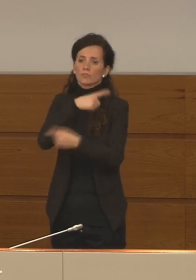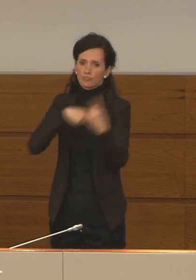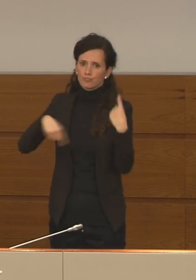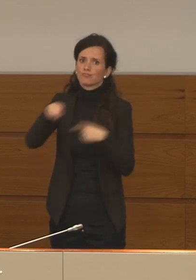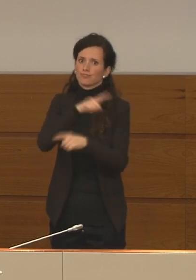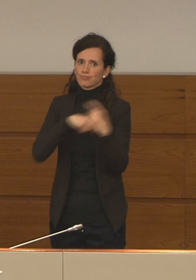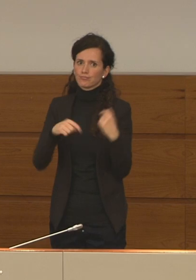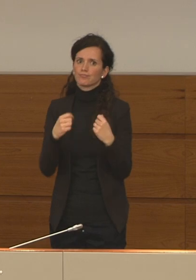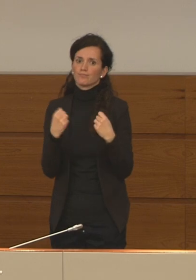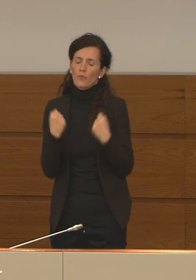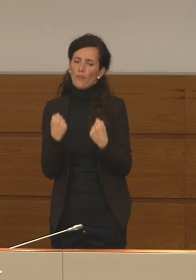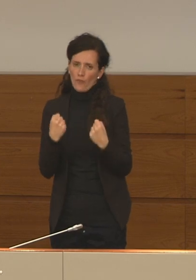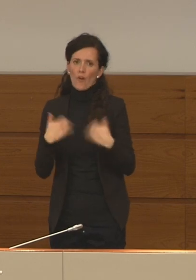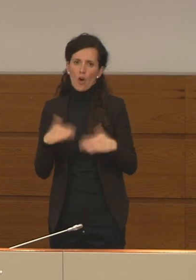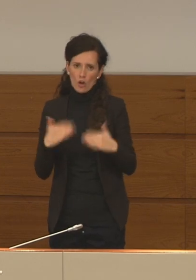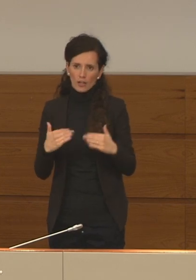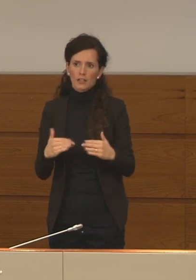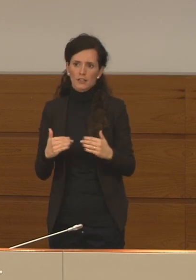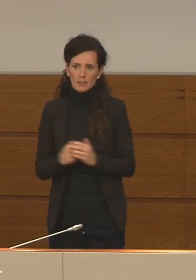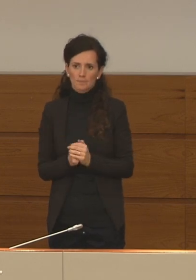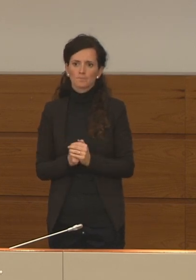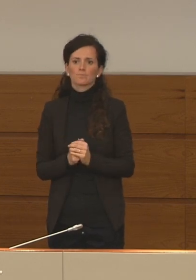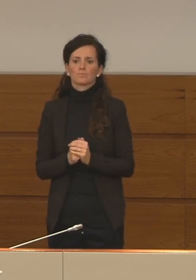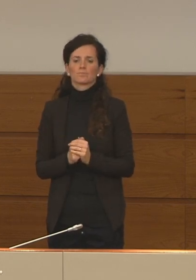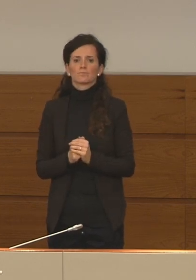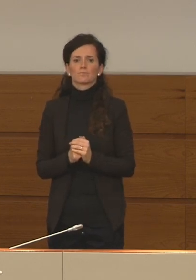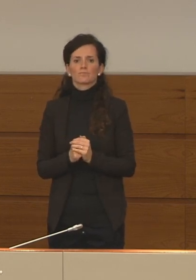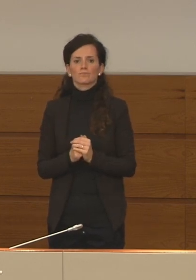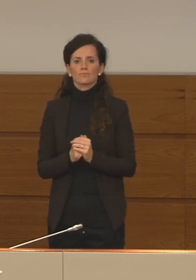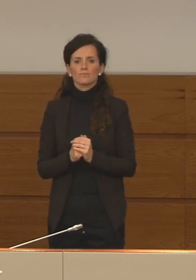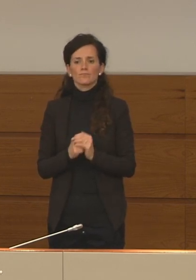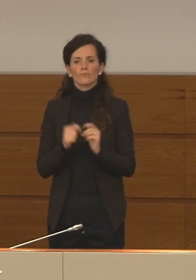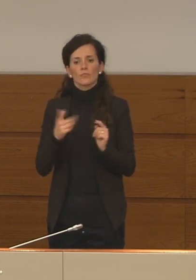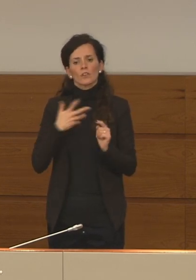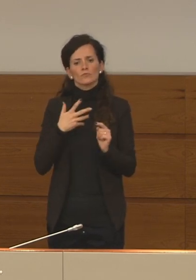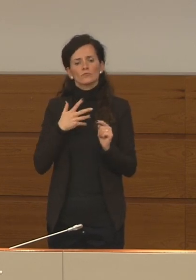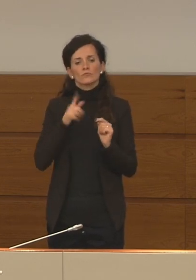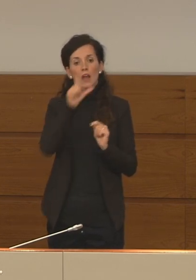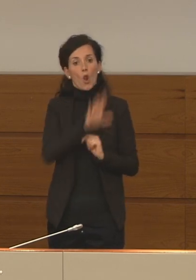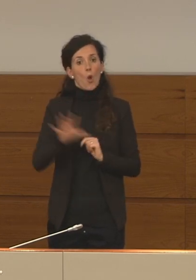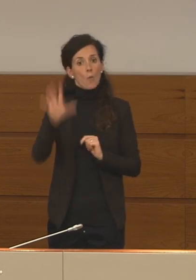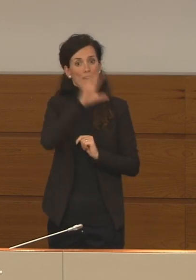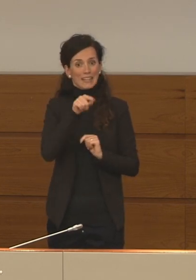questo è vero in molte aree della Lombardia